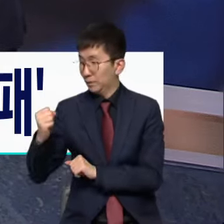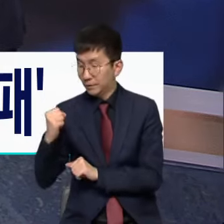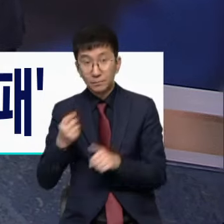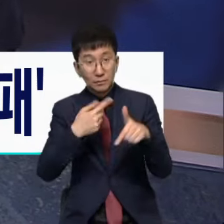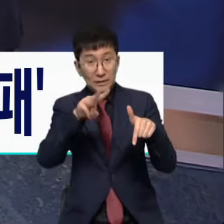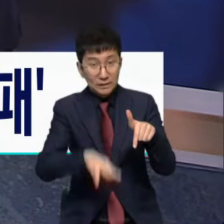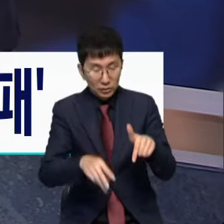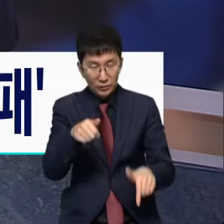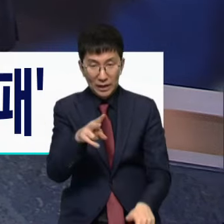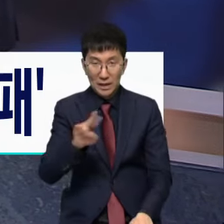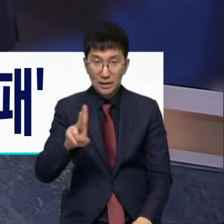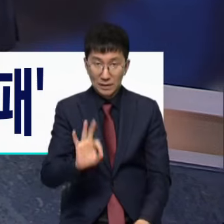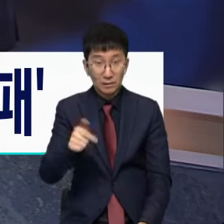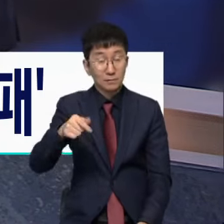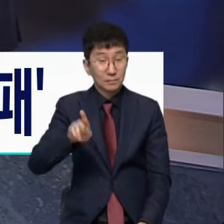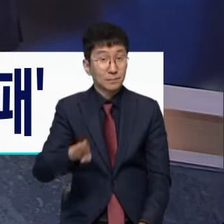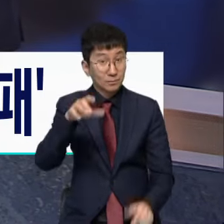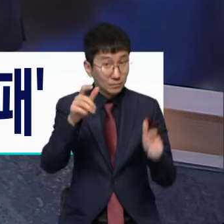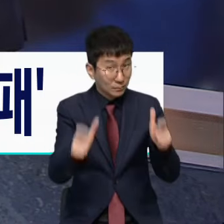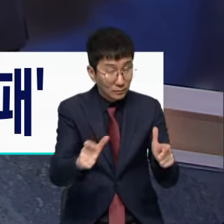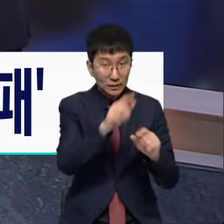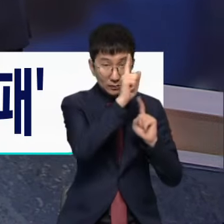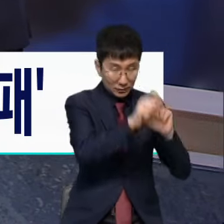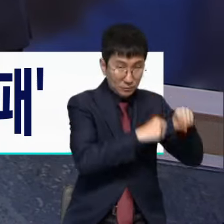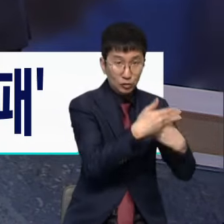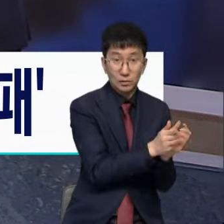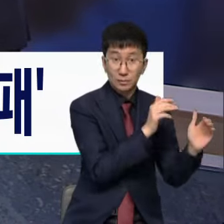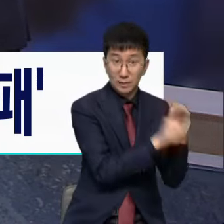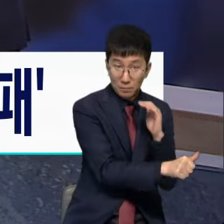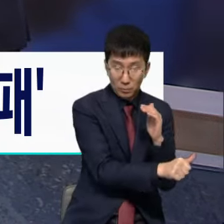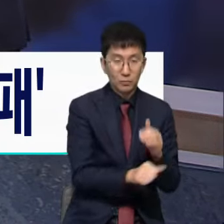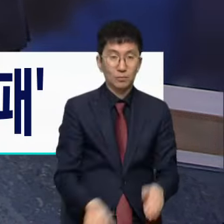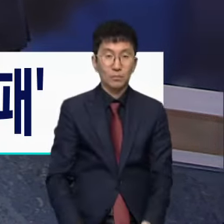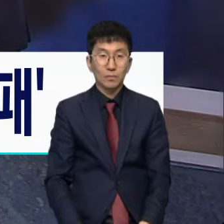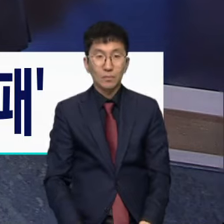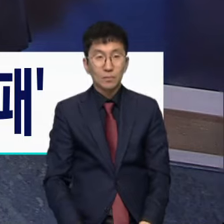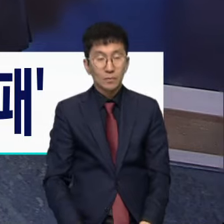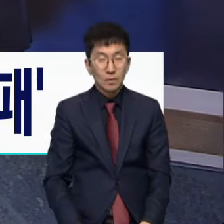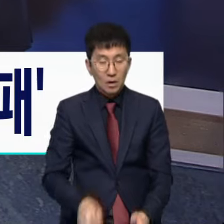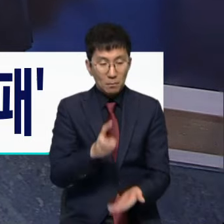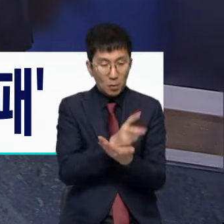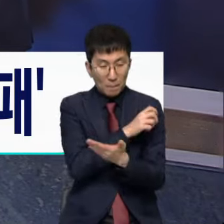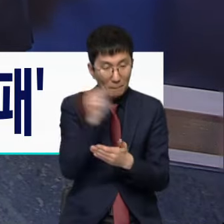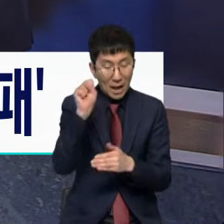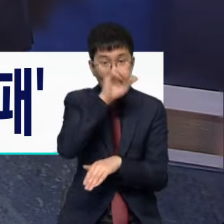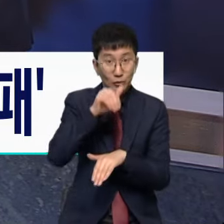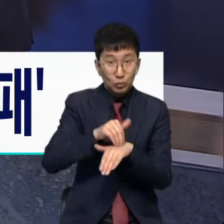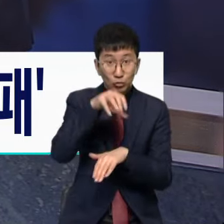(앵커) 국민의힘은 인천 계양갑에 이재명 민주당 대표의 사법연수원 동기인 최원식 전 의원을 전략 공천했습니다.